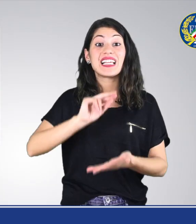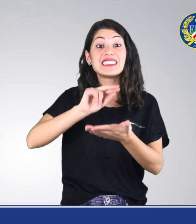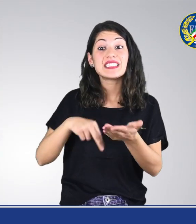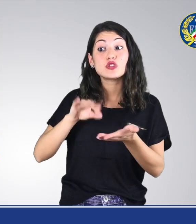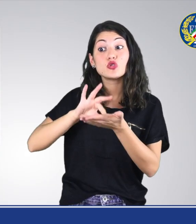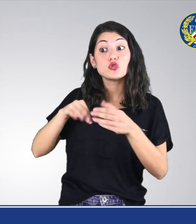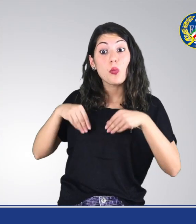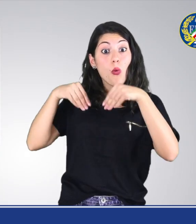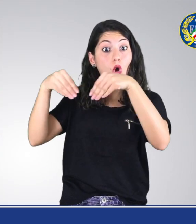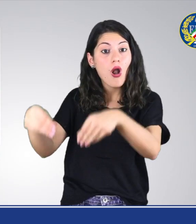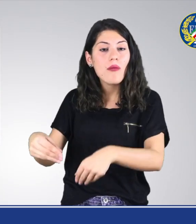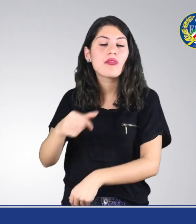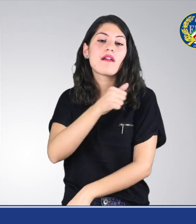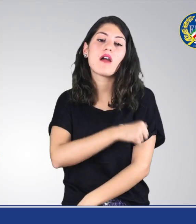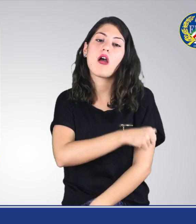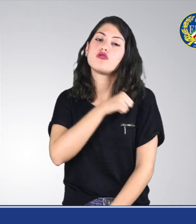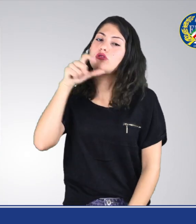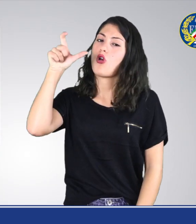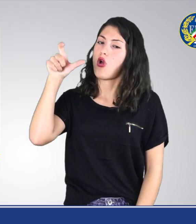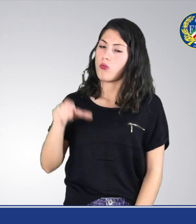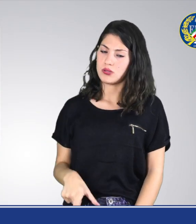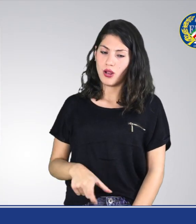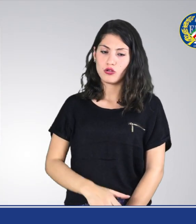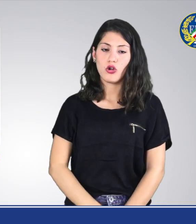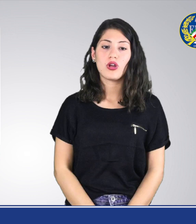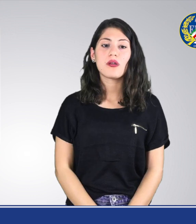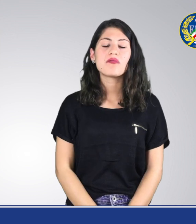Iscrizioni a scuola i vaccini sono obbligatori.